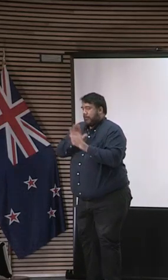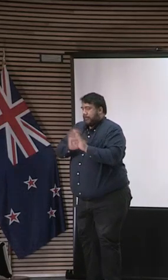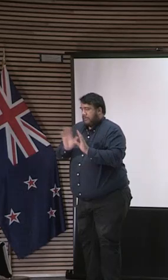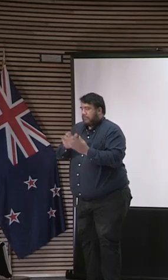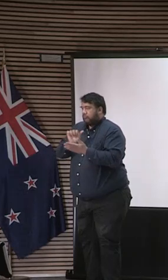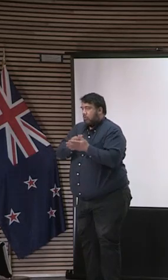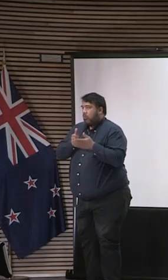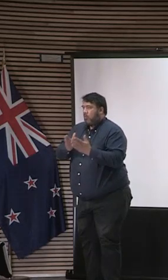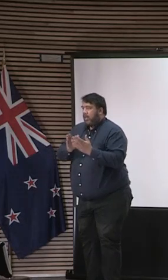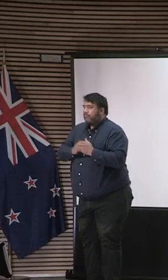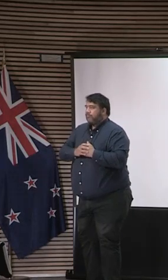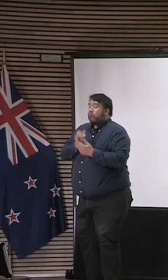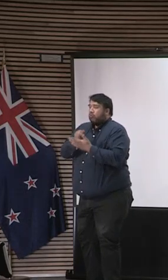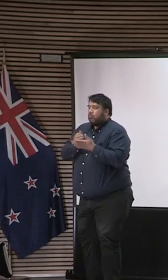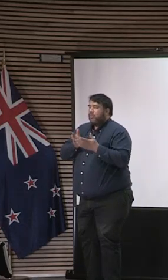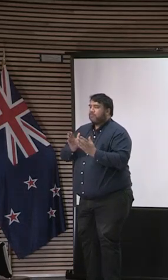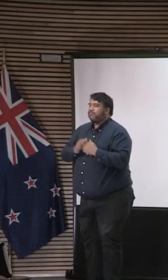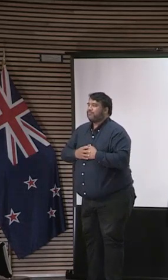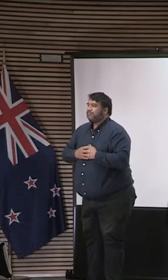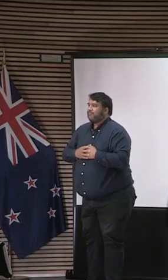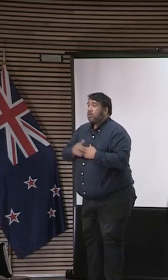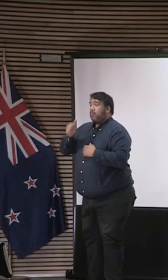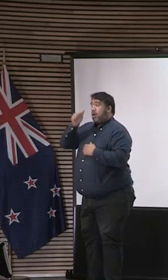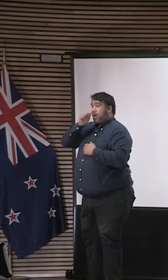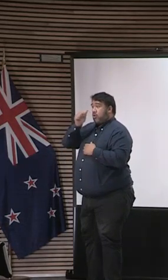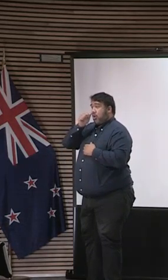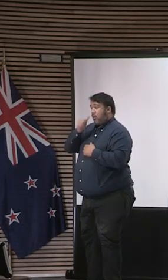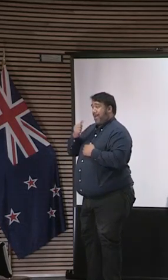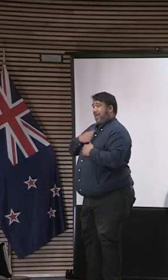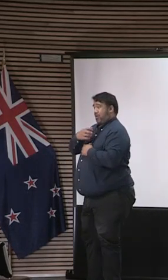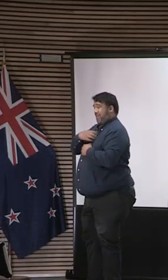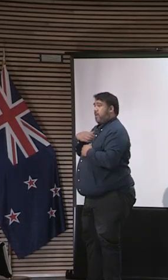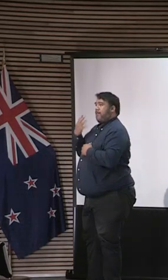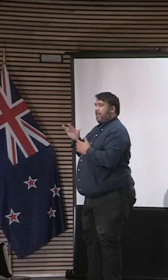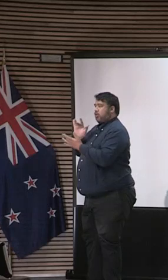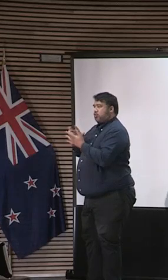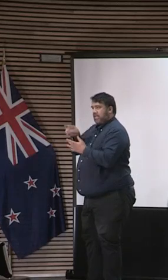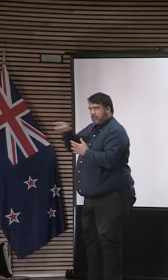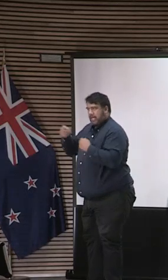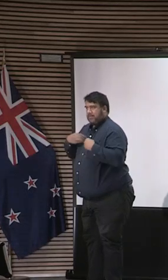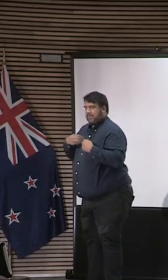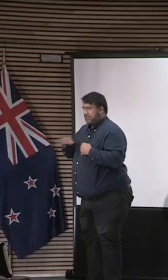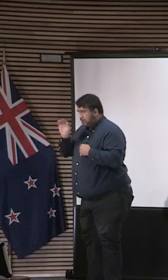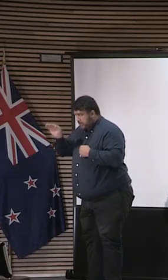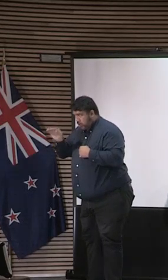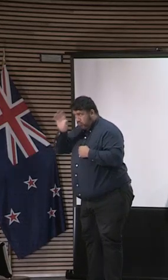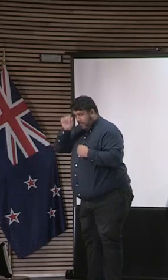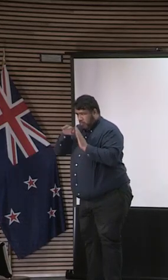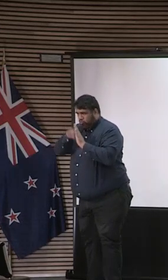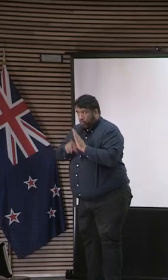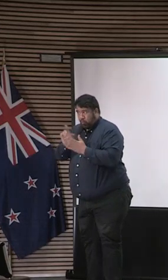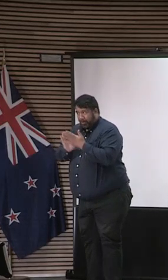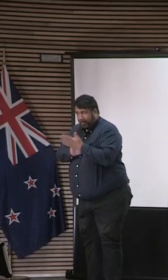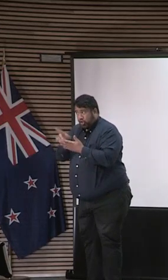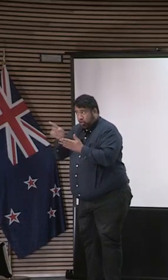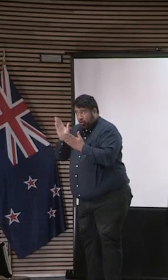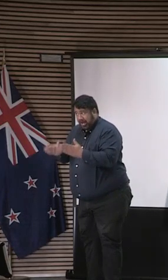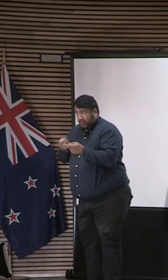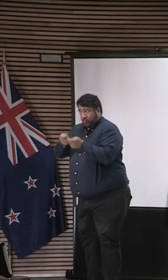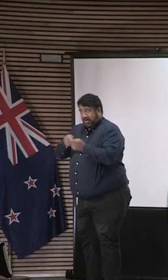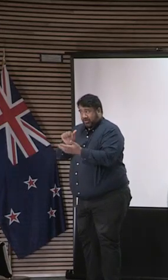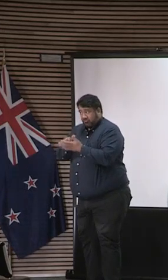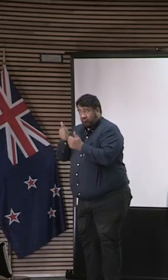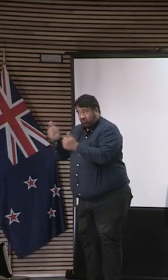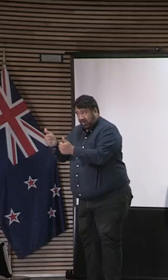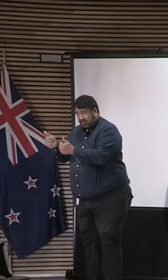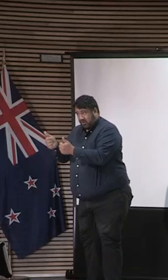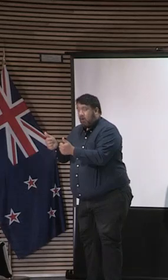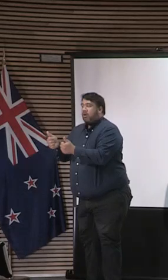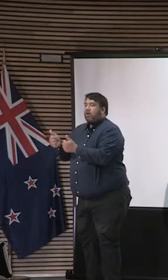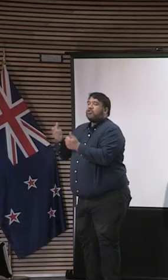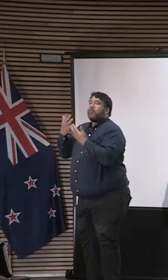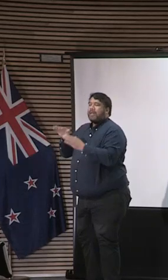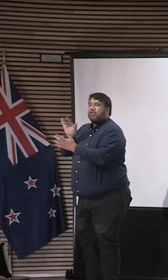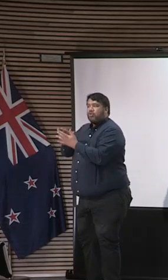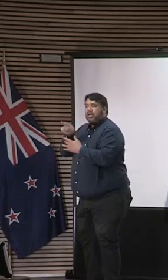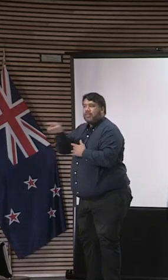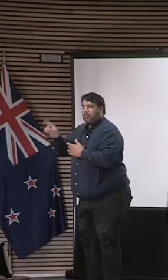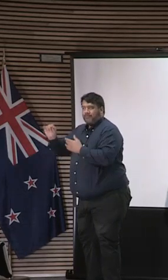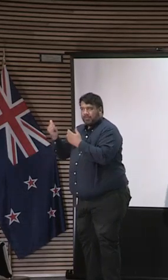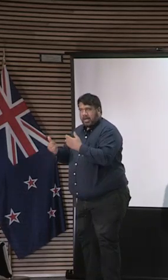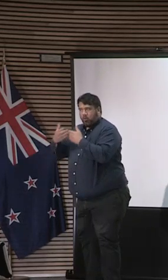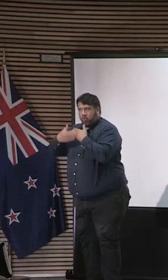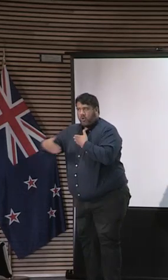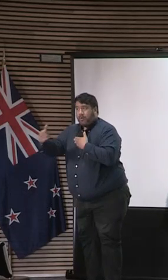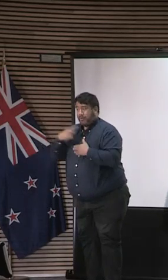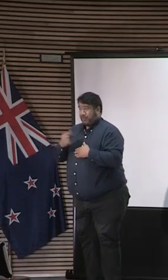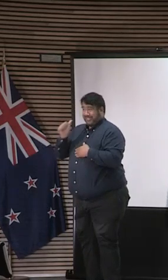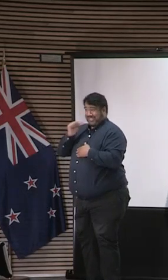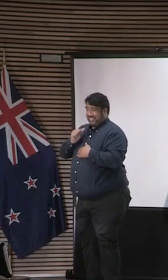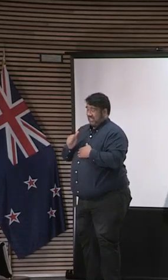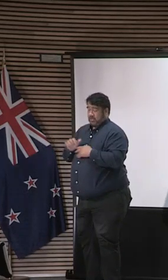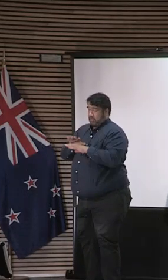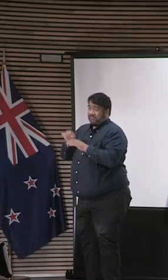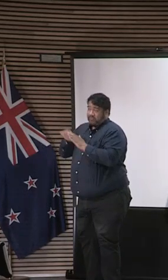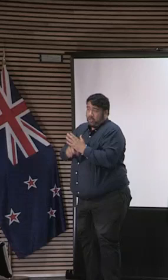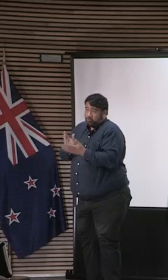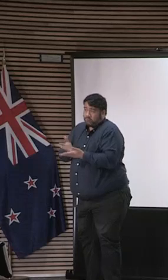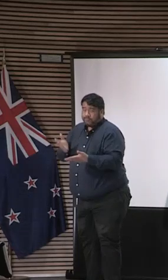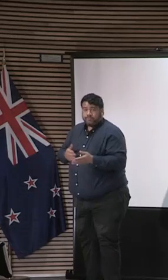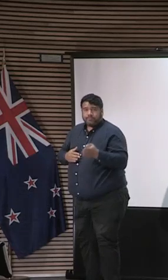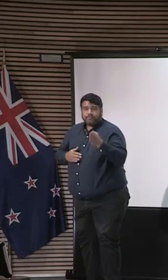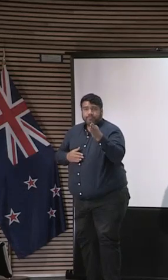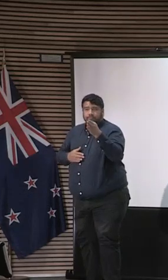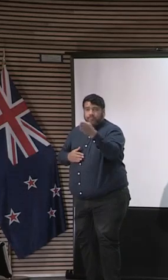e tatou i te Taumata 3. Engari